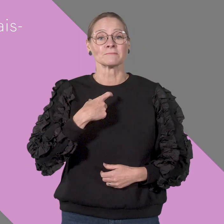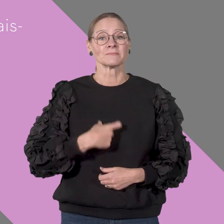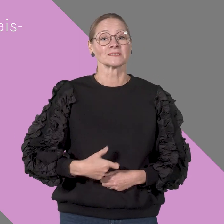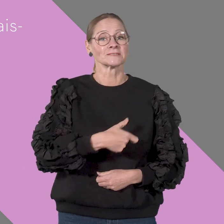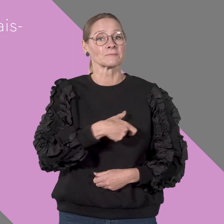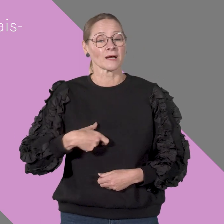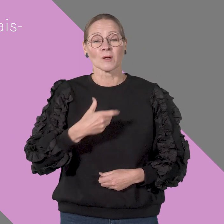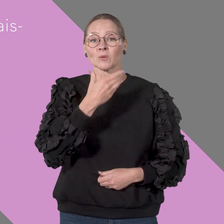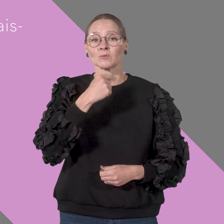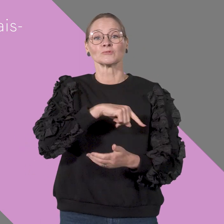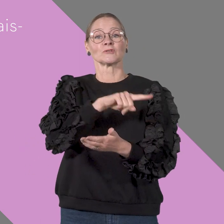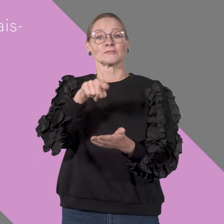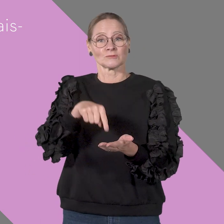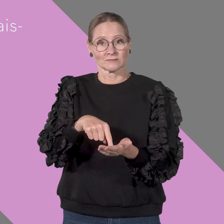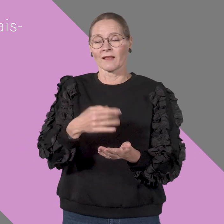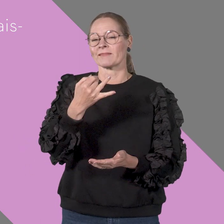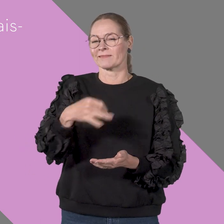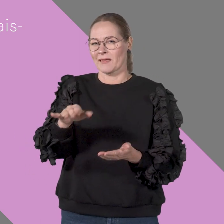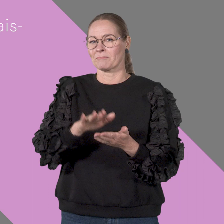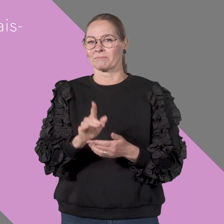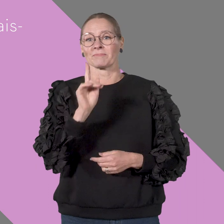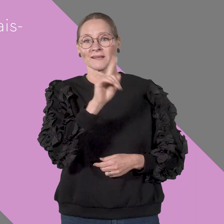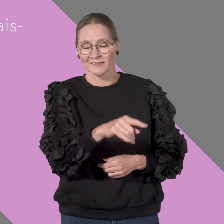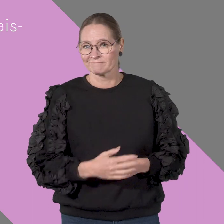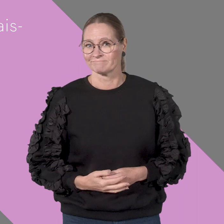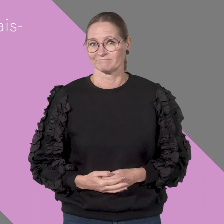Piispalan nuorisokeskuksessa Tampereella.